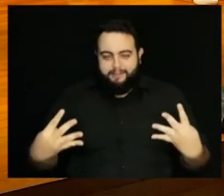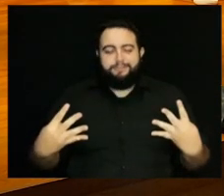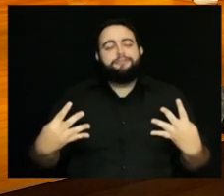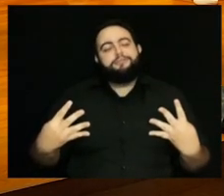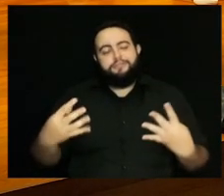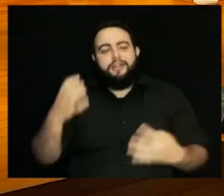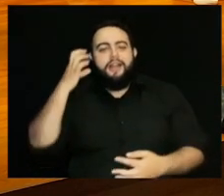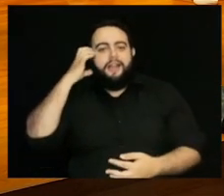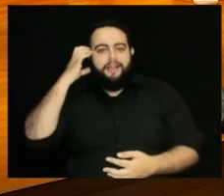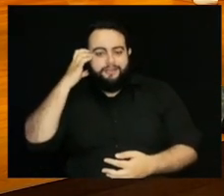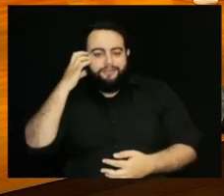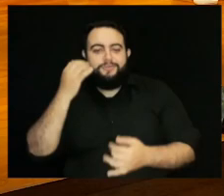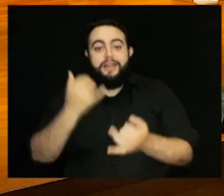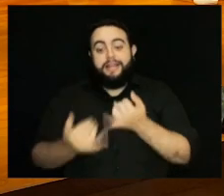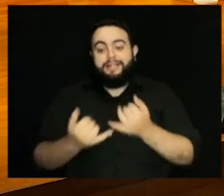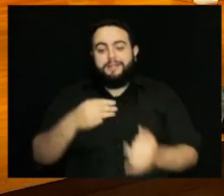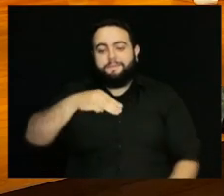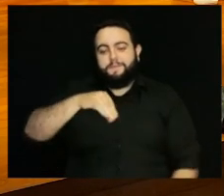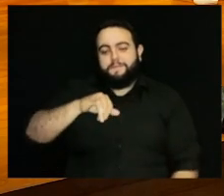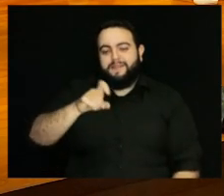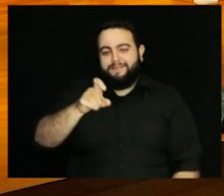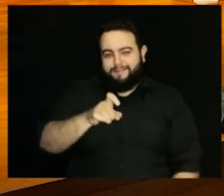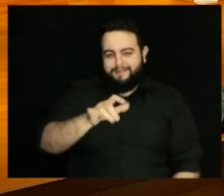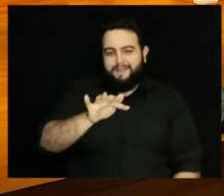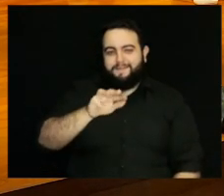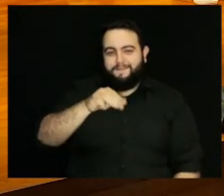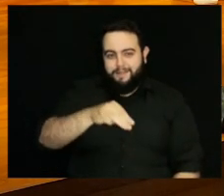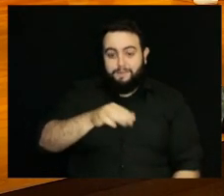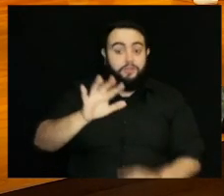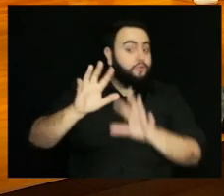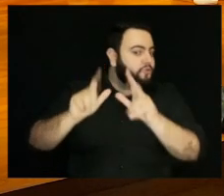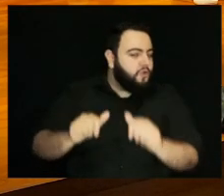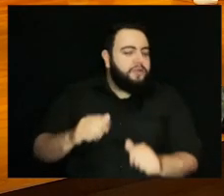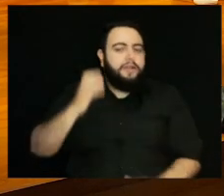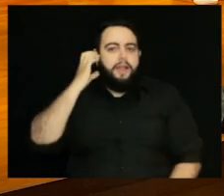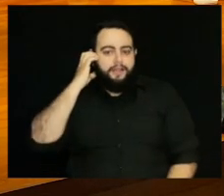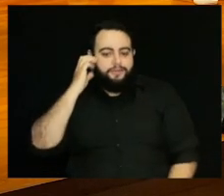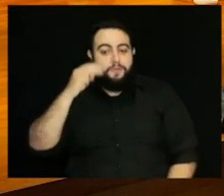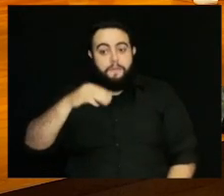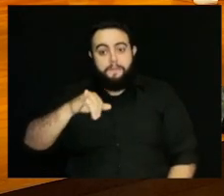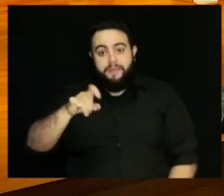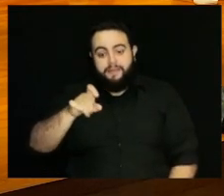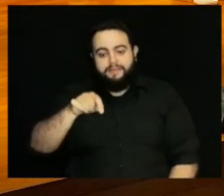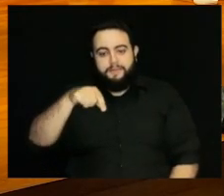como a Mix FM que tem no Brasil inteiro. Todas as rádios Mix do Brasil tocam as mesmas músicas,